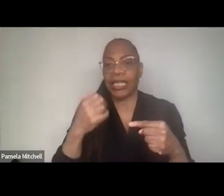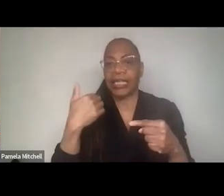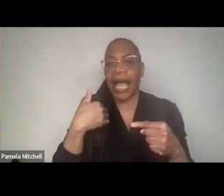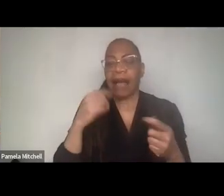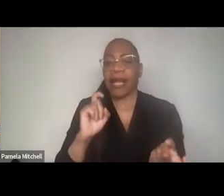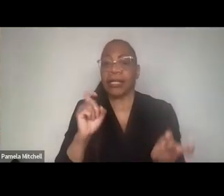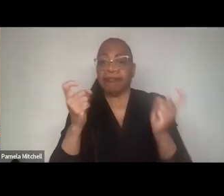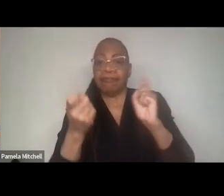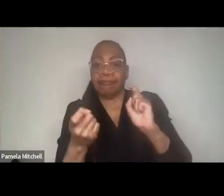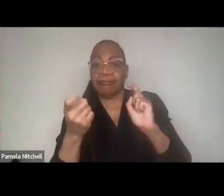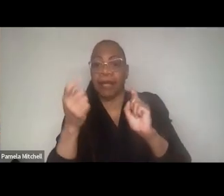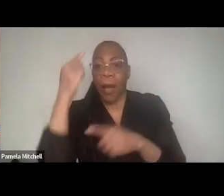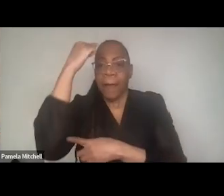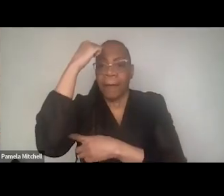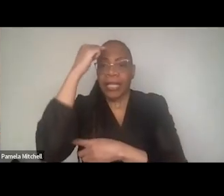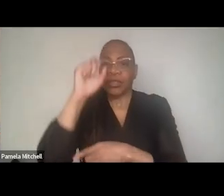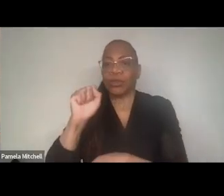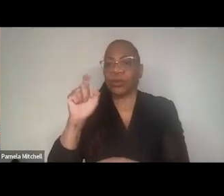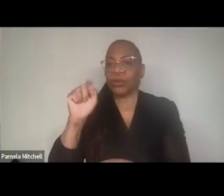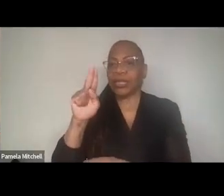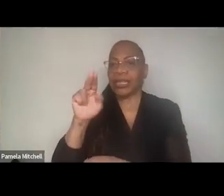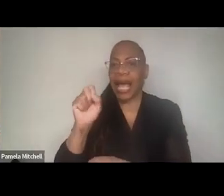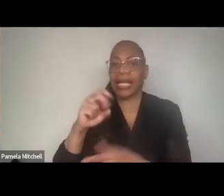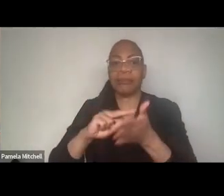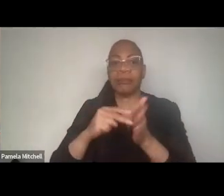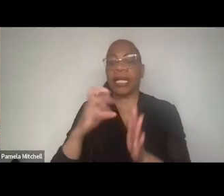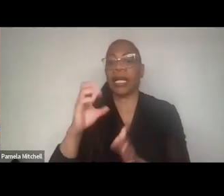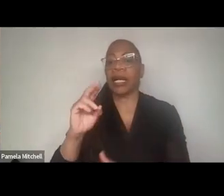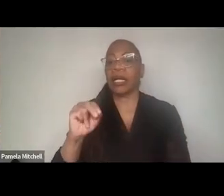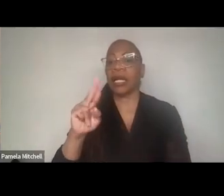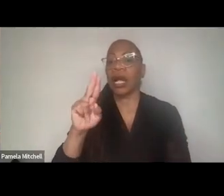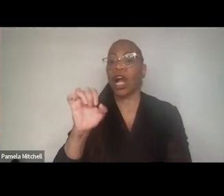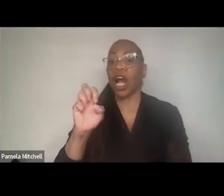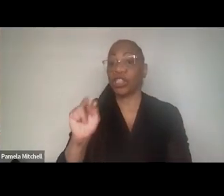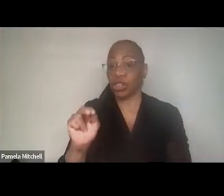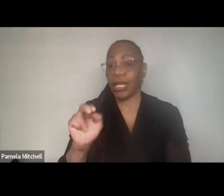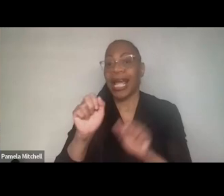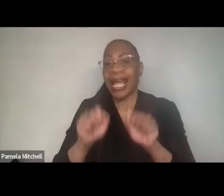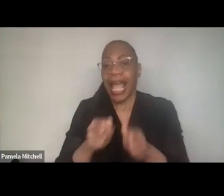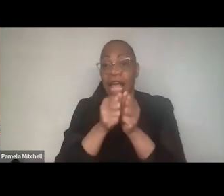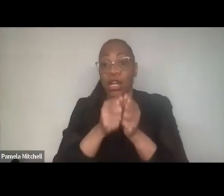y eso es una conmoción cerebral. Con una conmoción cerebral, pueden perder el conocimiento o no, pero a veces, hay un error de concepto